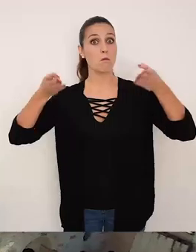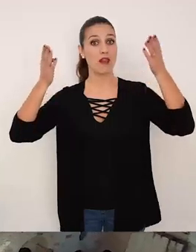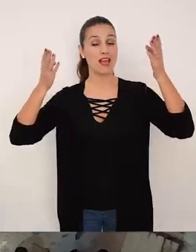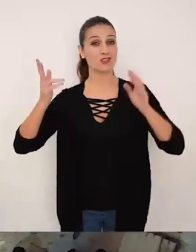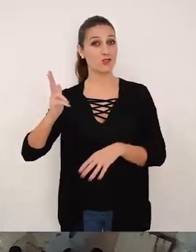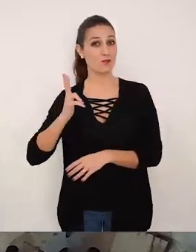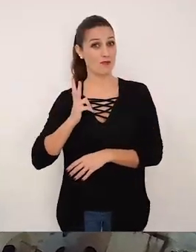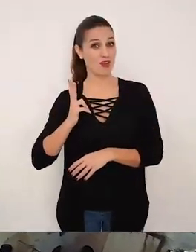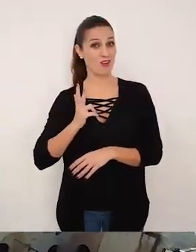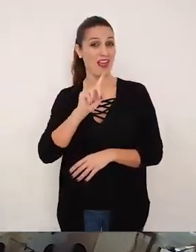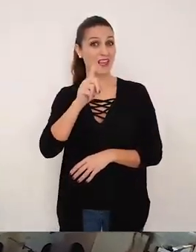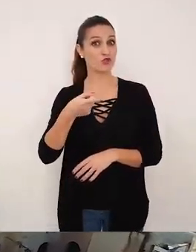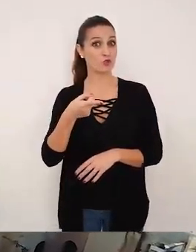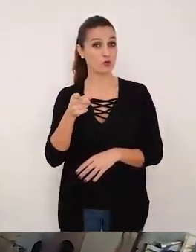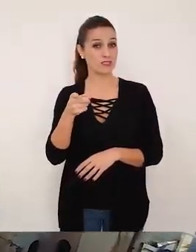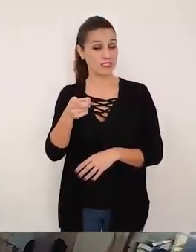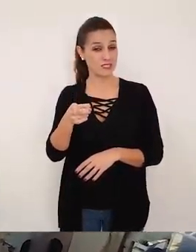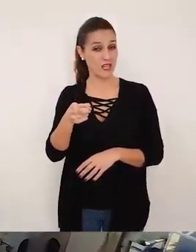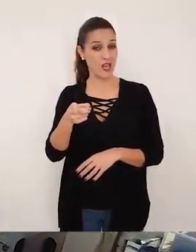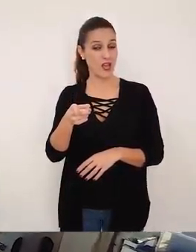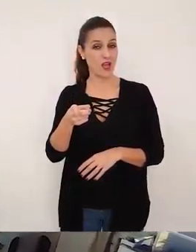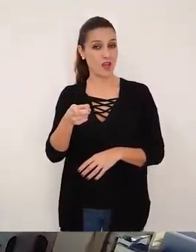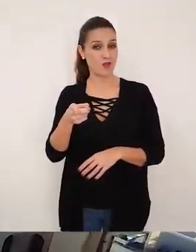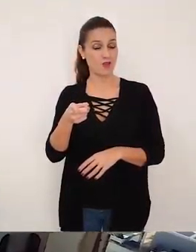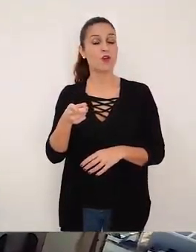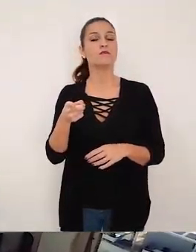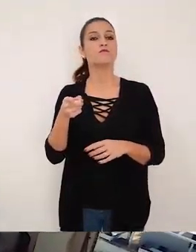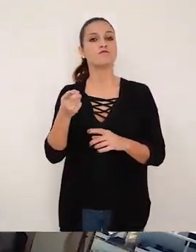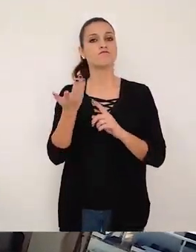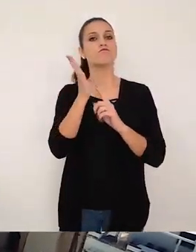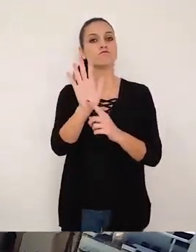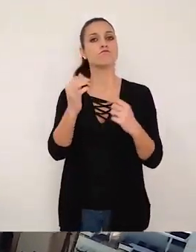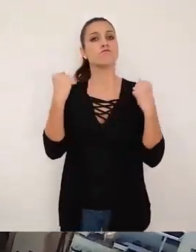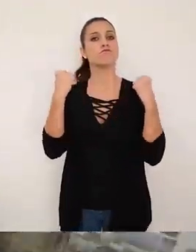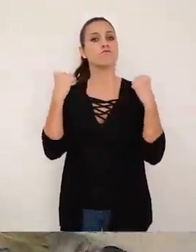Il Palazzo Baronale di Giurdignano rappresenta il retaggio del potere aristocratico della